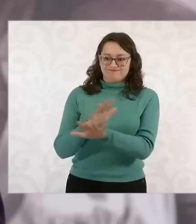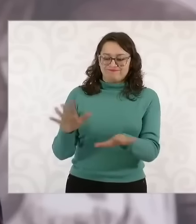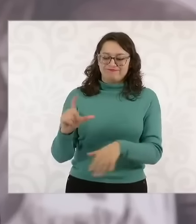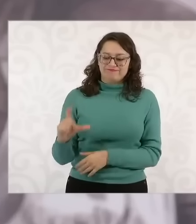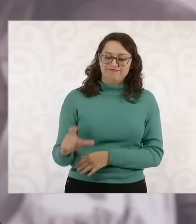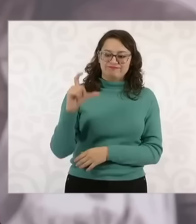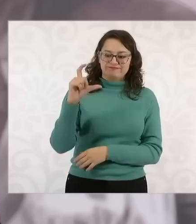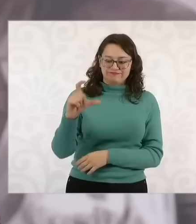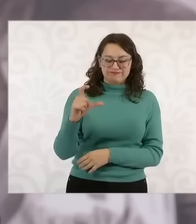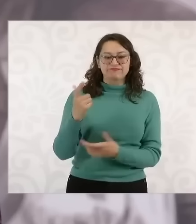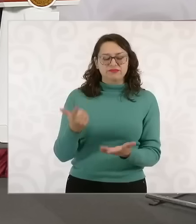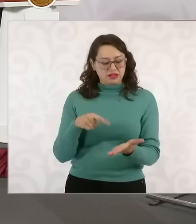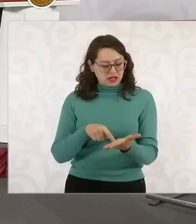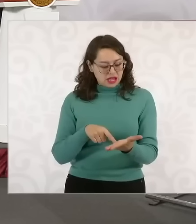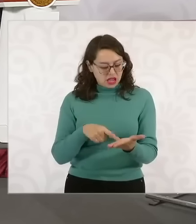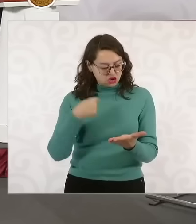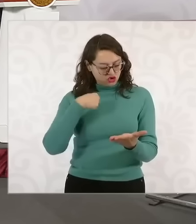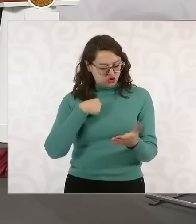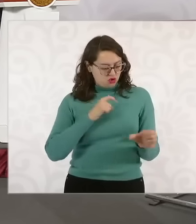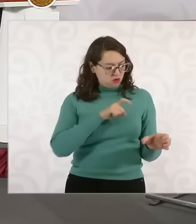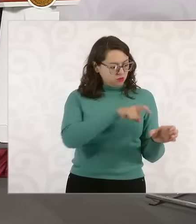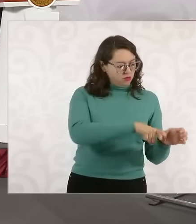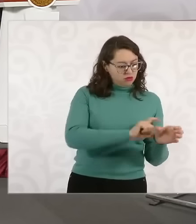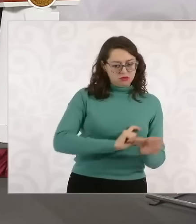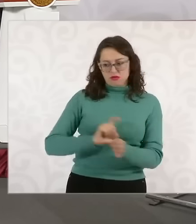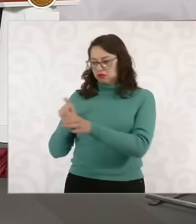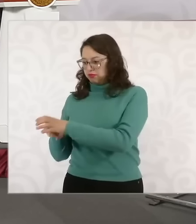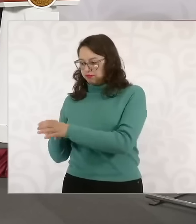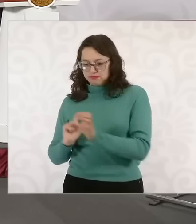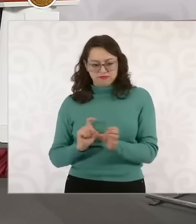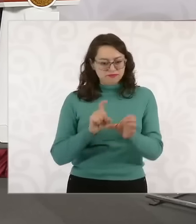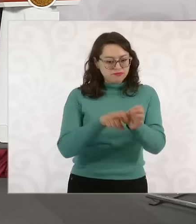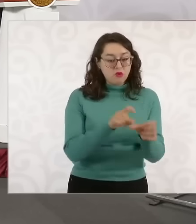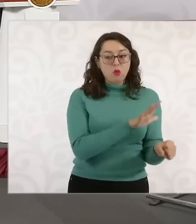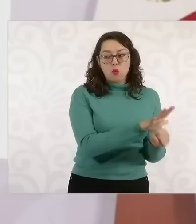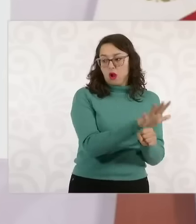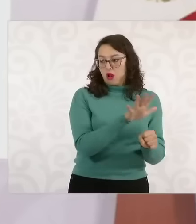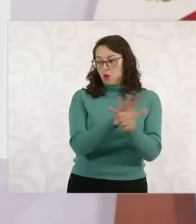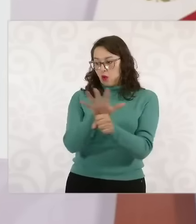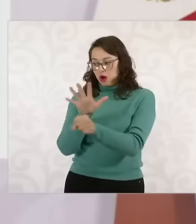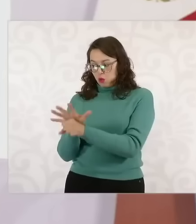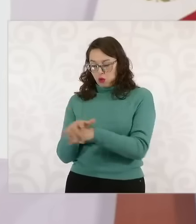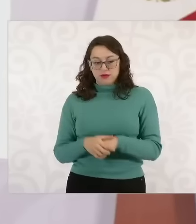decir en cada momento qué afiliación tenemos y lo más importante, cuál es la unidad de salud más